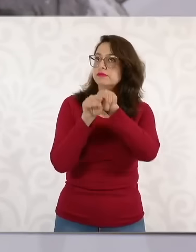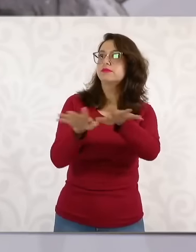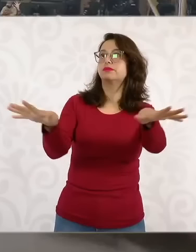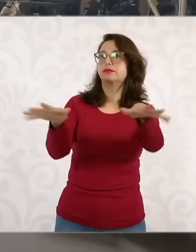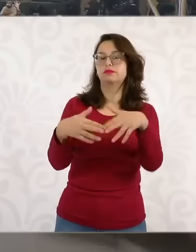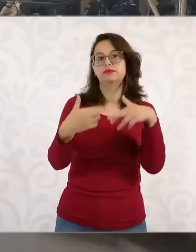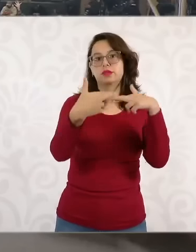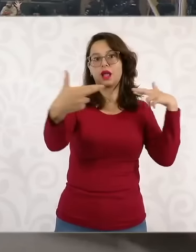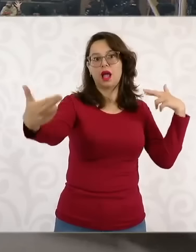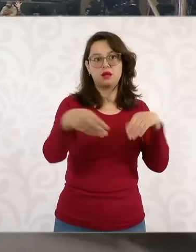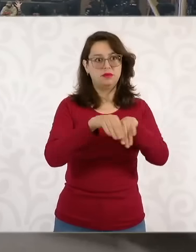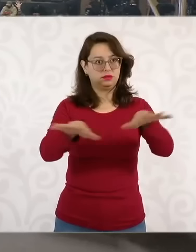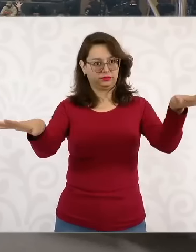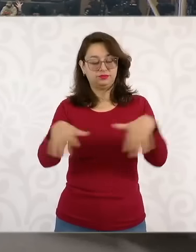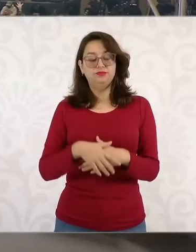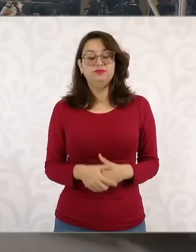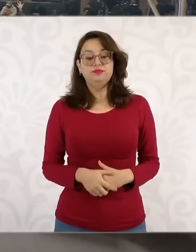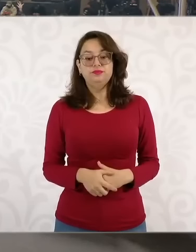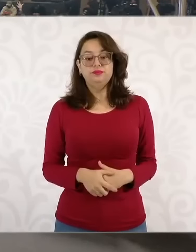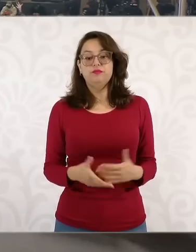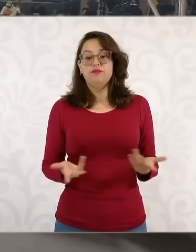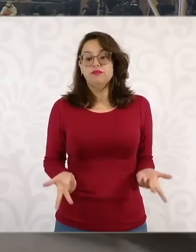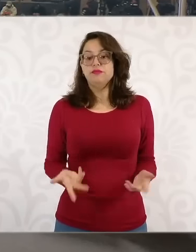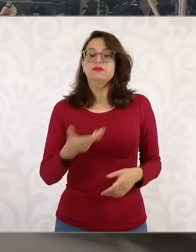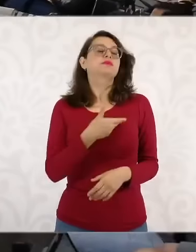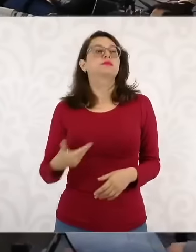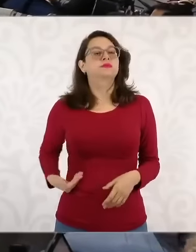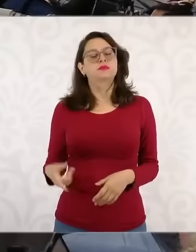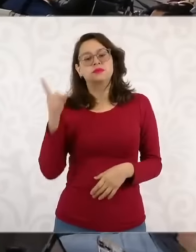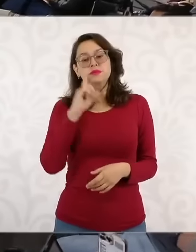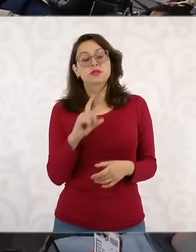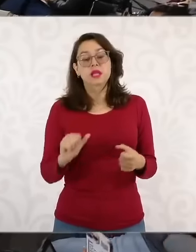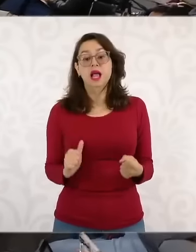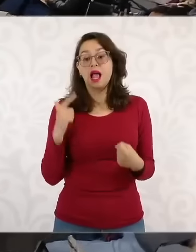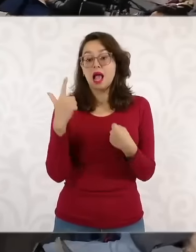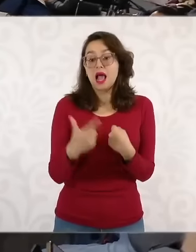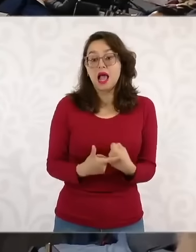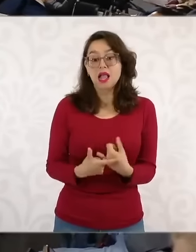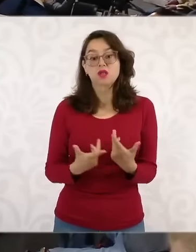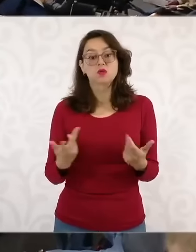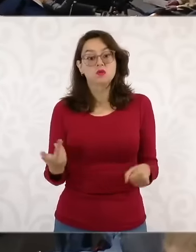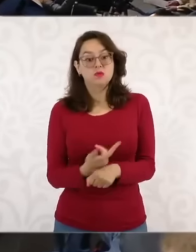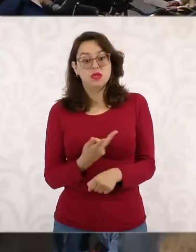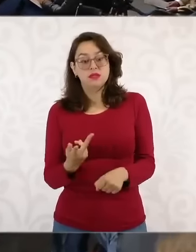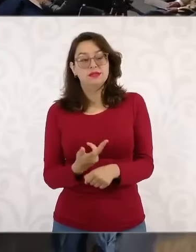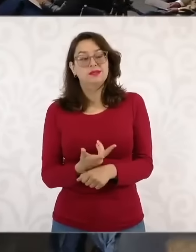Y presidenta, se tendrá ya pues un pronóstico, una cifra de cuánto dióxido de carbono se va a